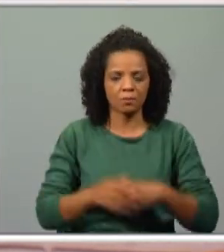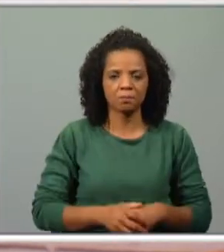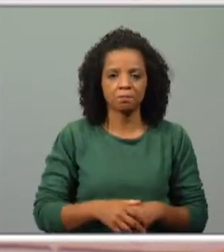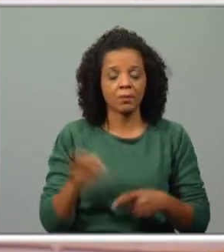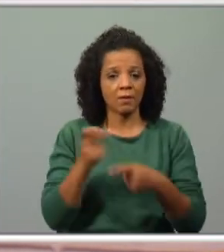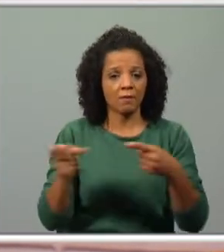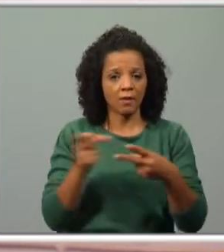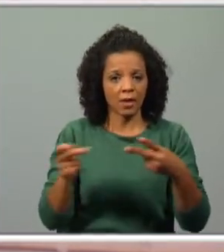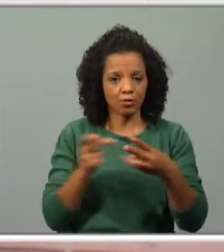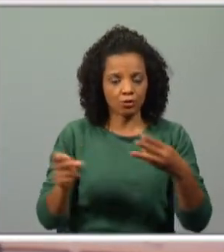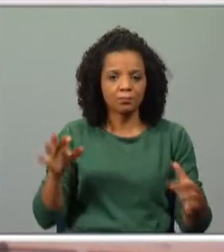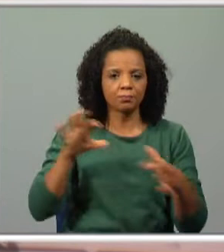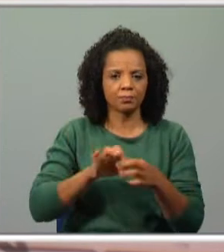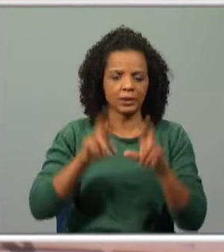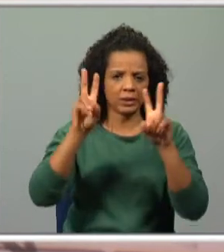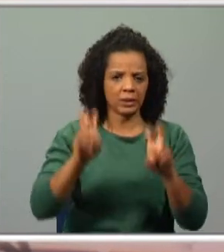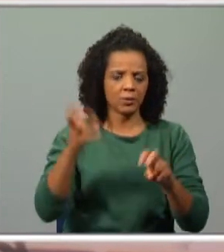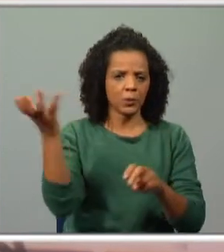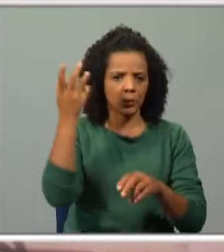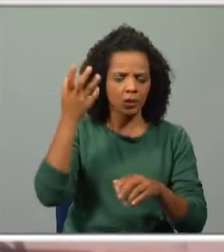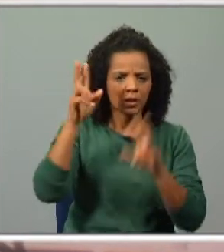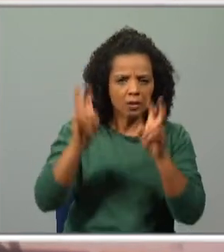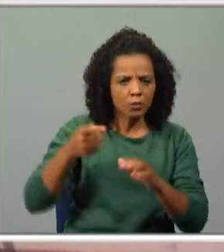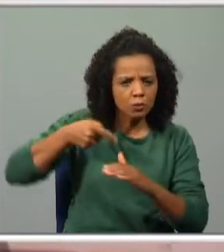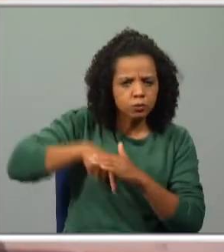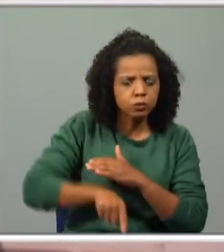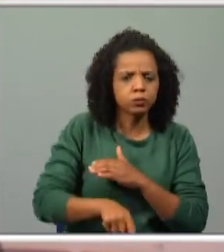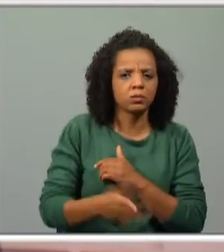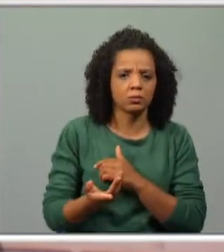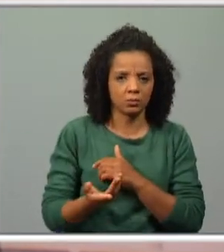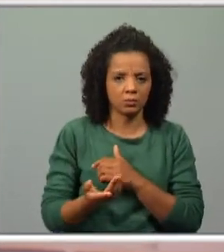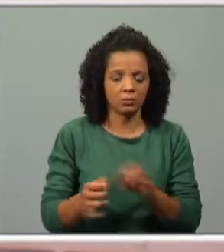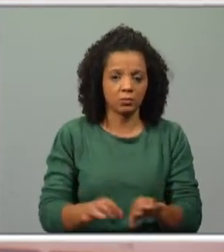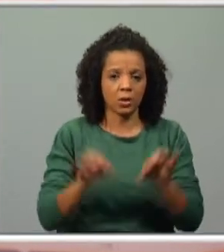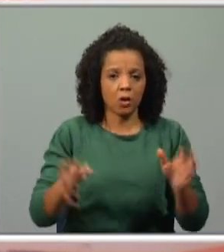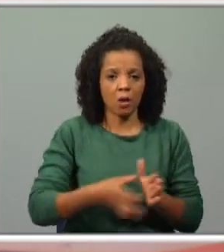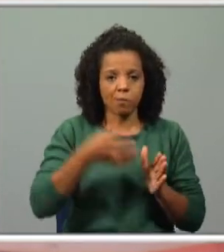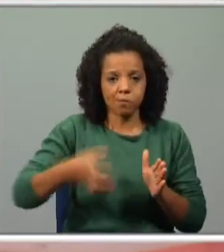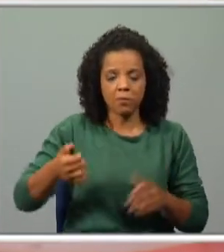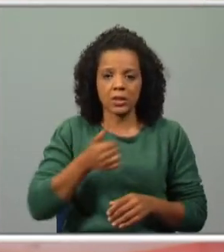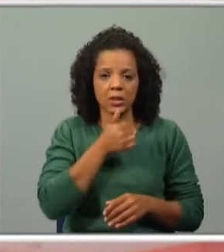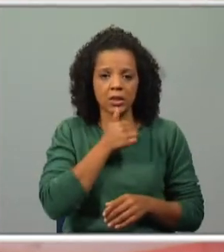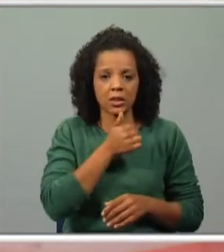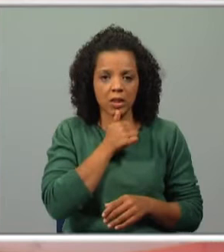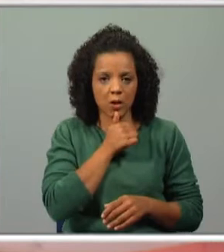subordinassem a temas elevados profundos como a complexidade da decisão da das 從屬於深刻的崇高主題由於決策的複雜性